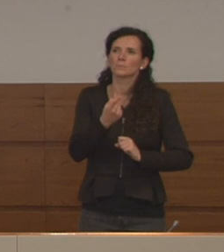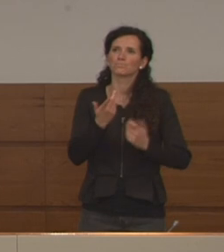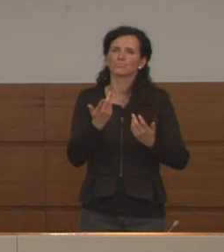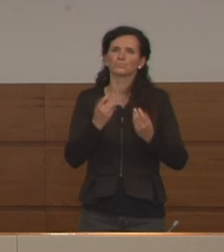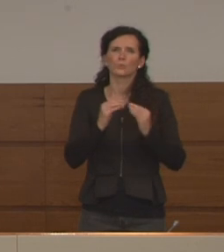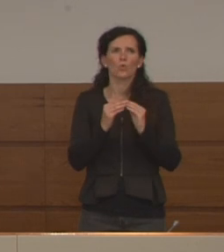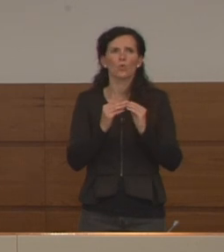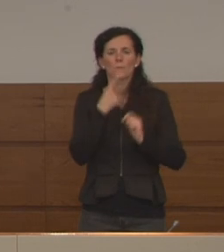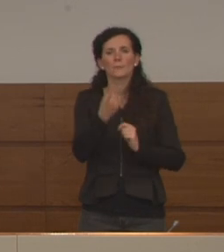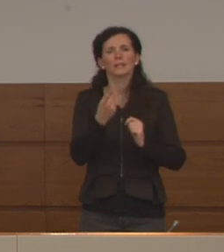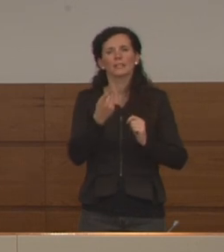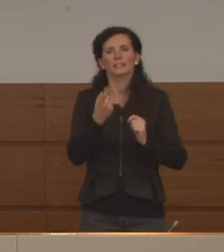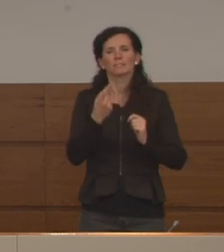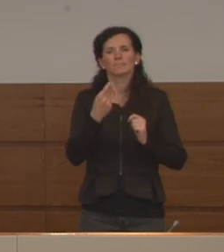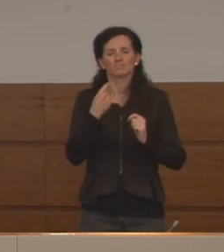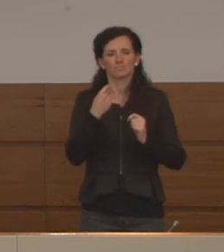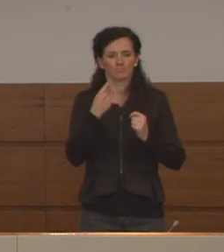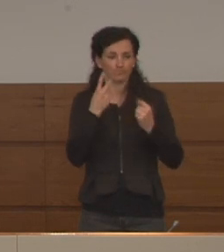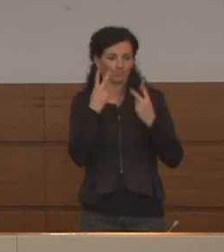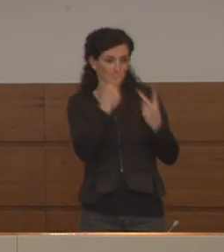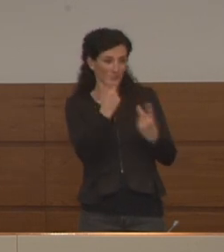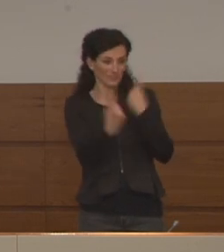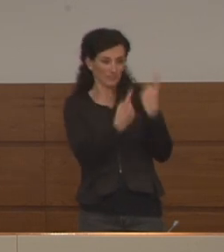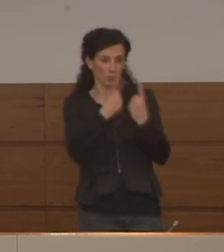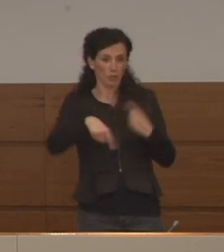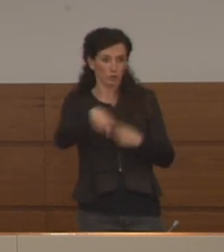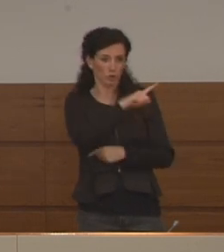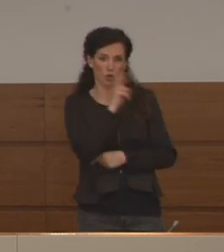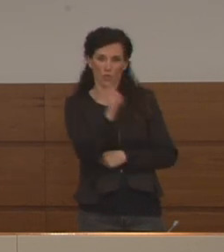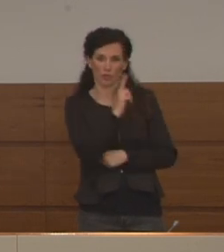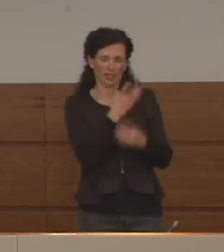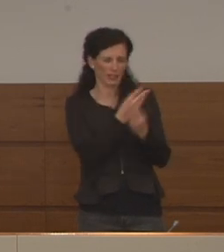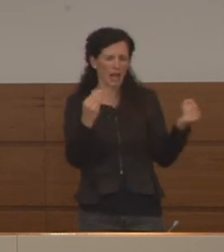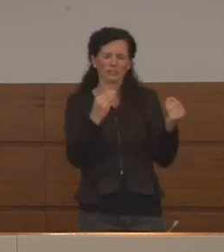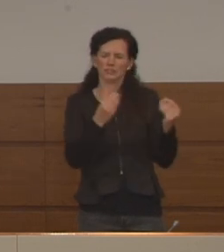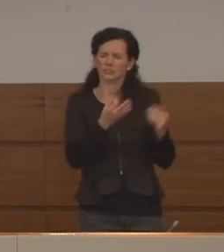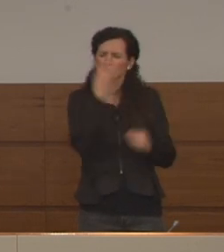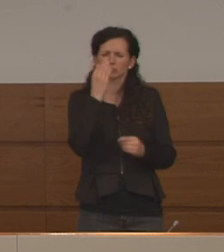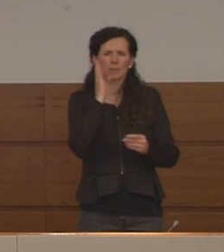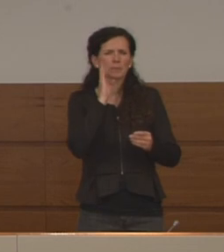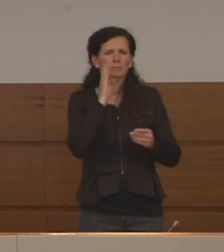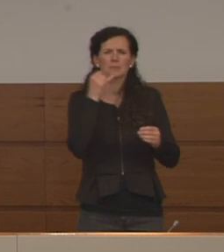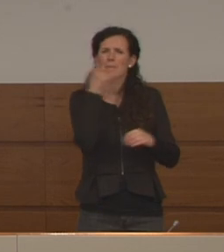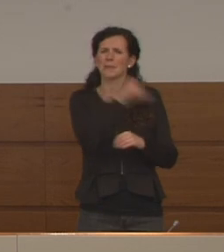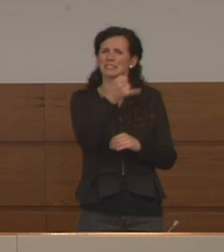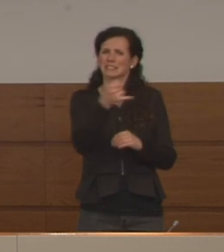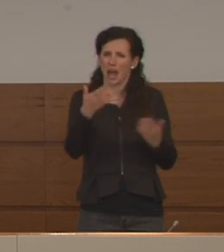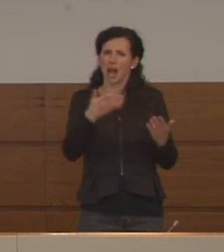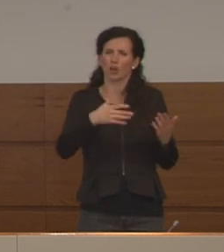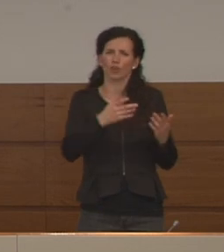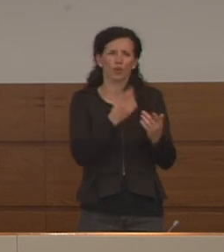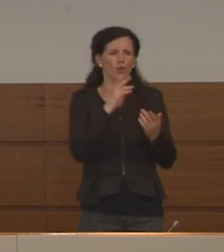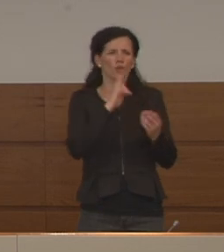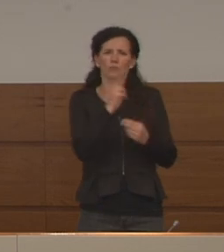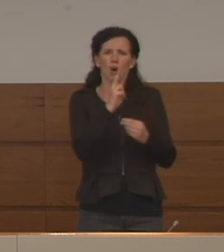il massacro che abbiamo visto debba essere, deve essere un'occasione